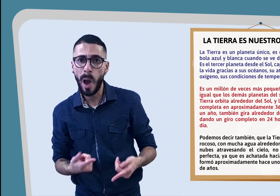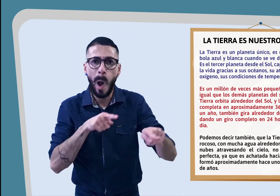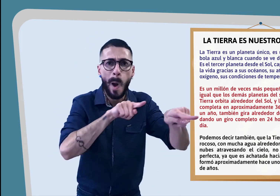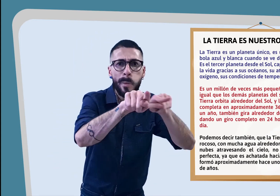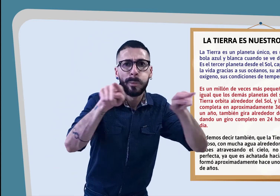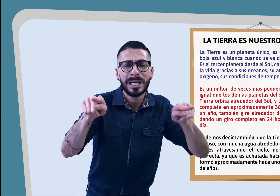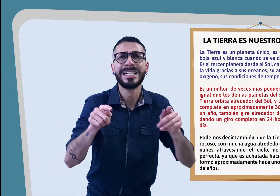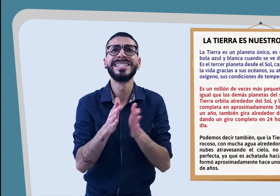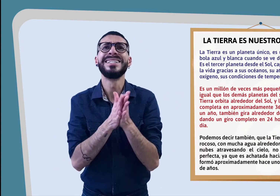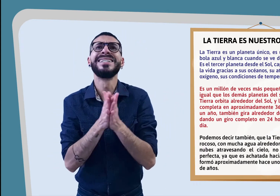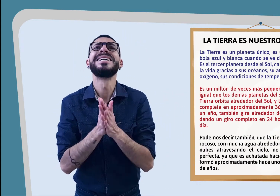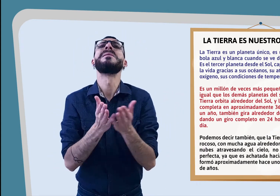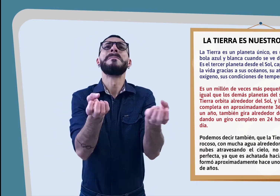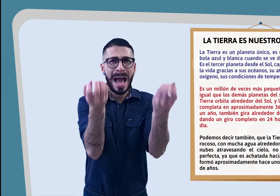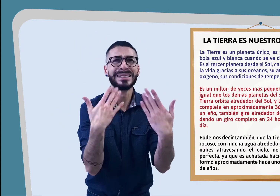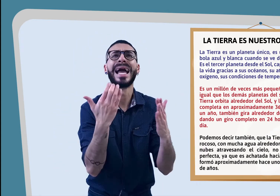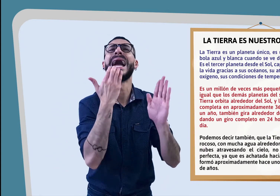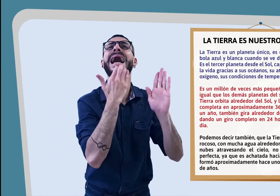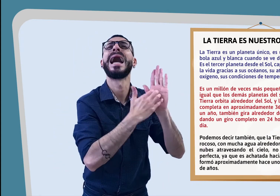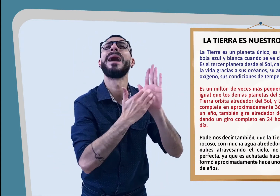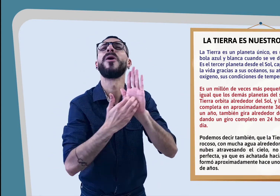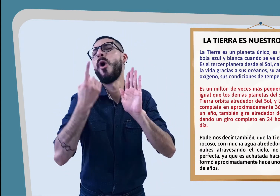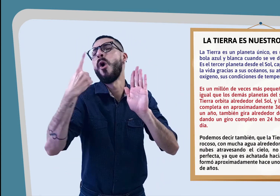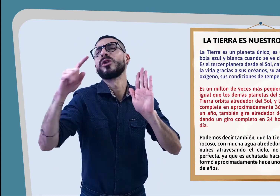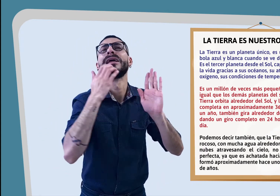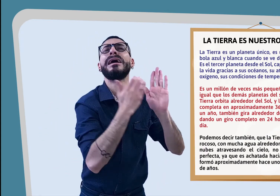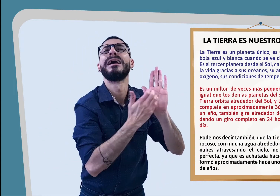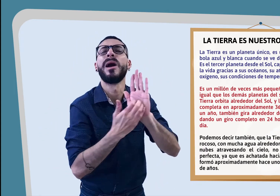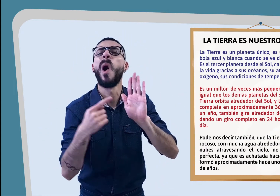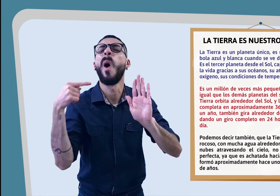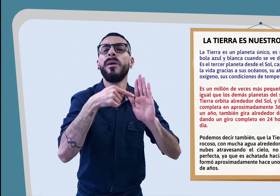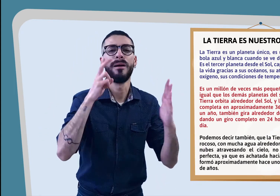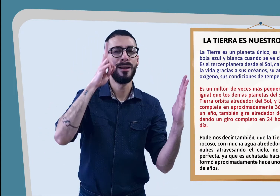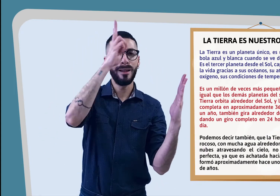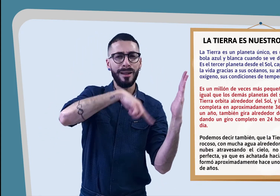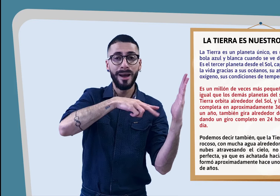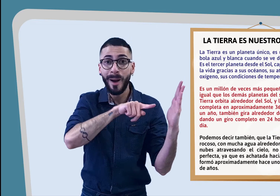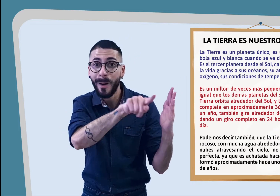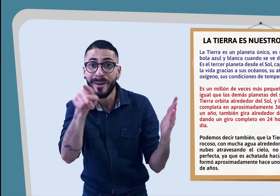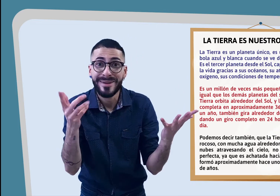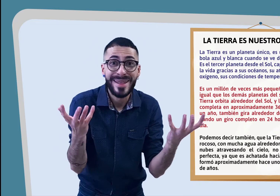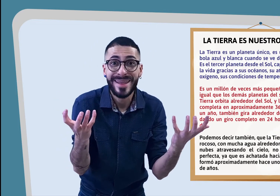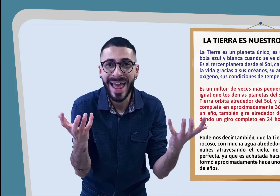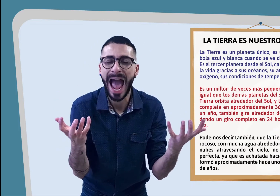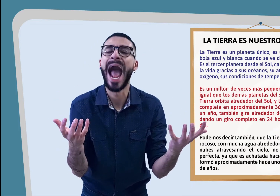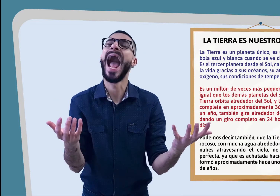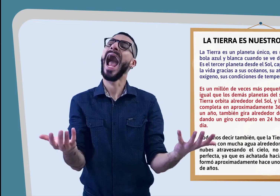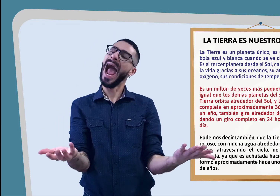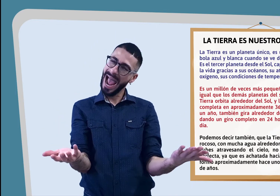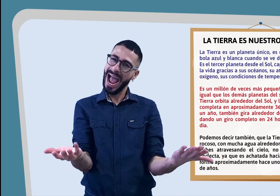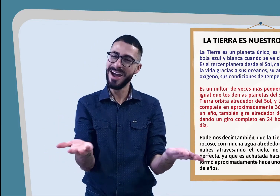Si algunos de ustedes quieren seguir aprendiendo sobre estrategias para la lectura de textos escritos,